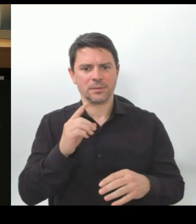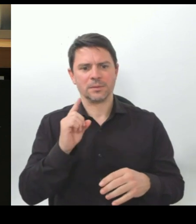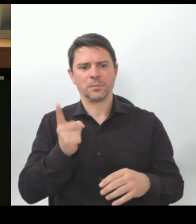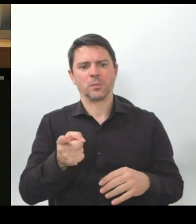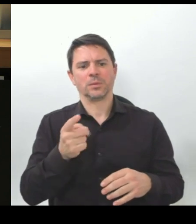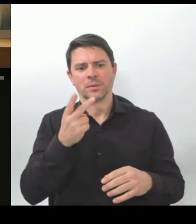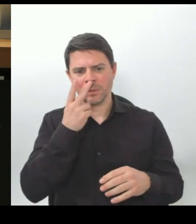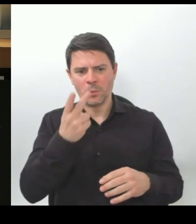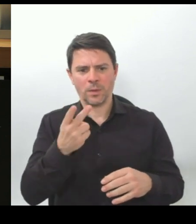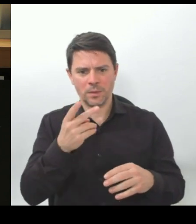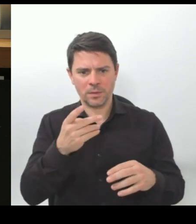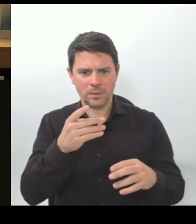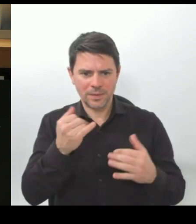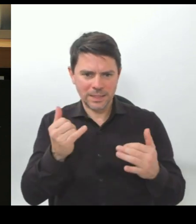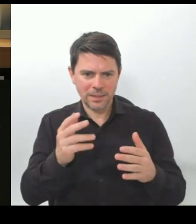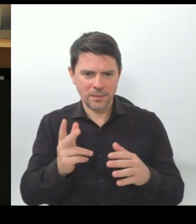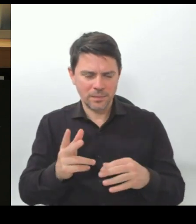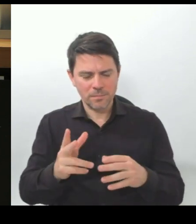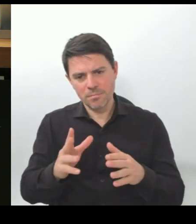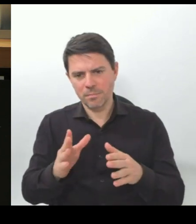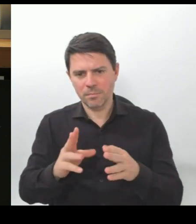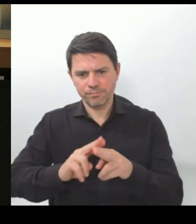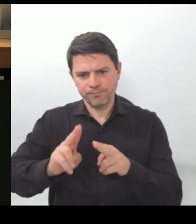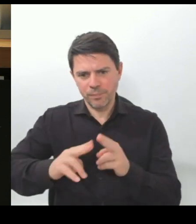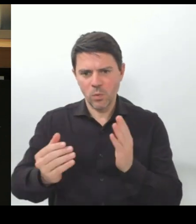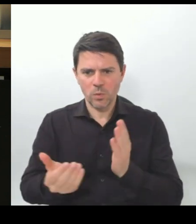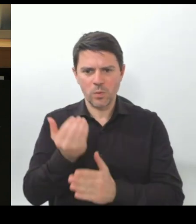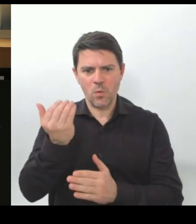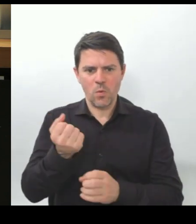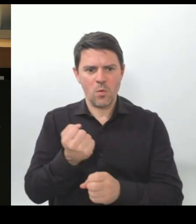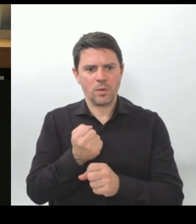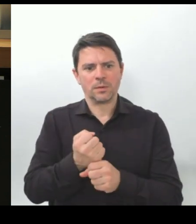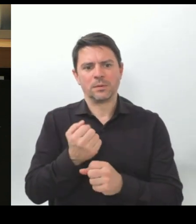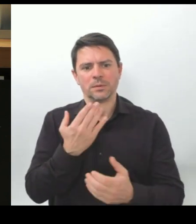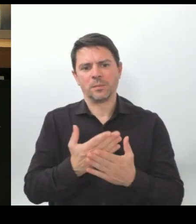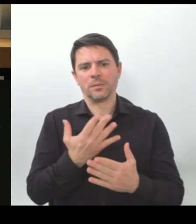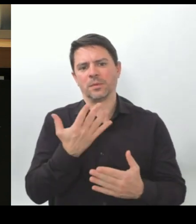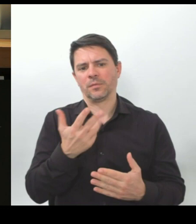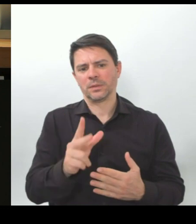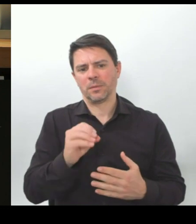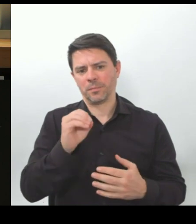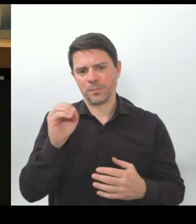bei den Netzentgelten und mit 8,93 % von vorher 6,59 % haben